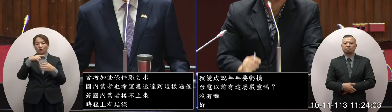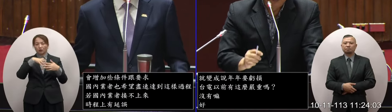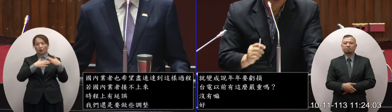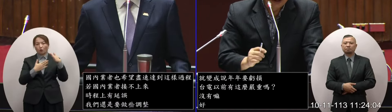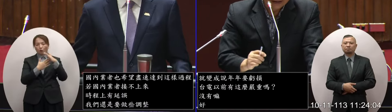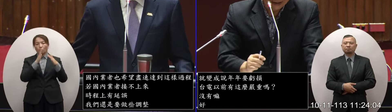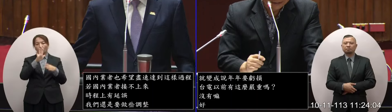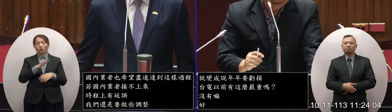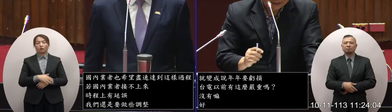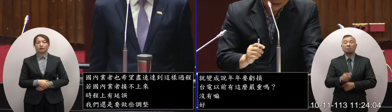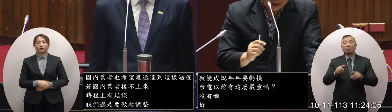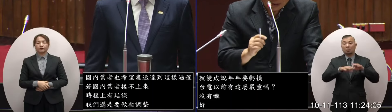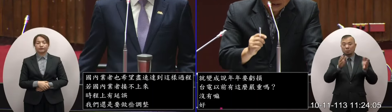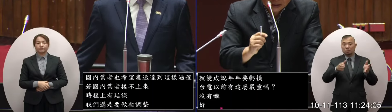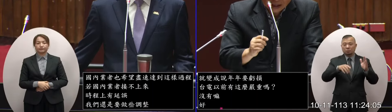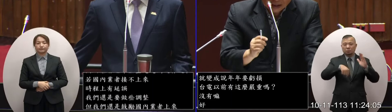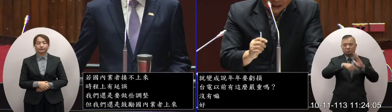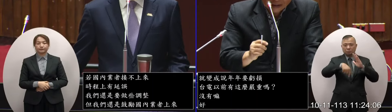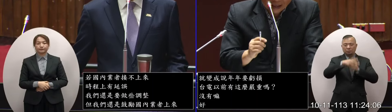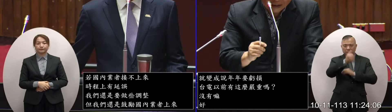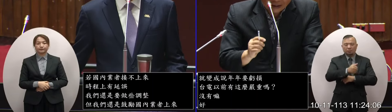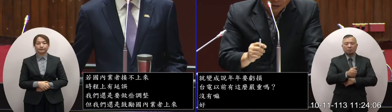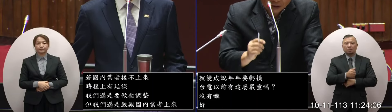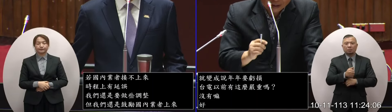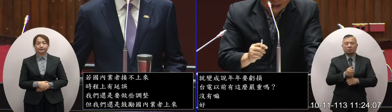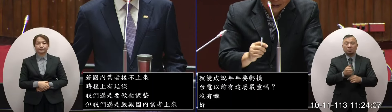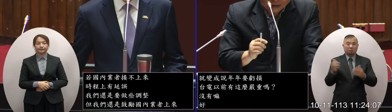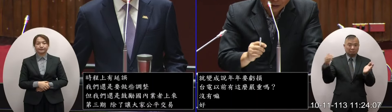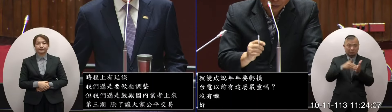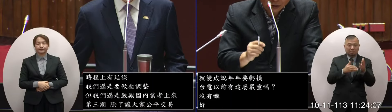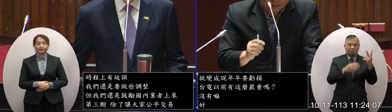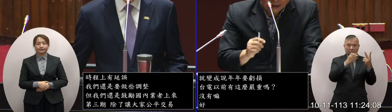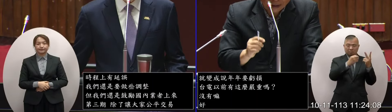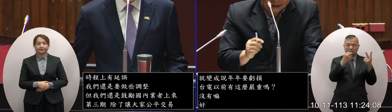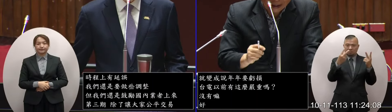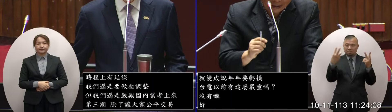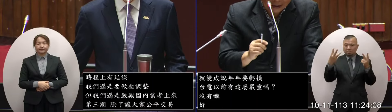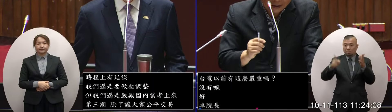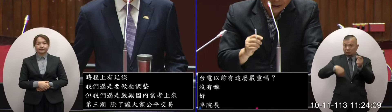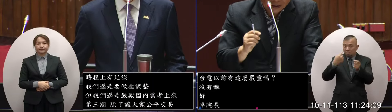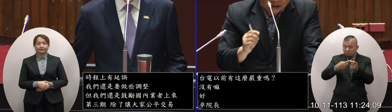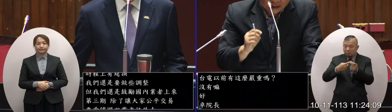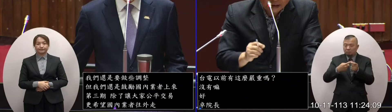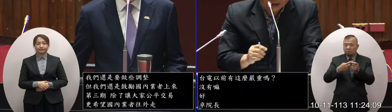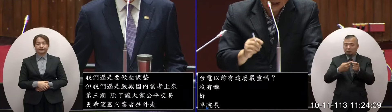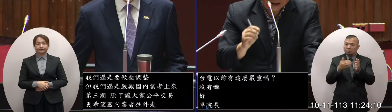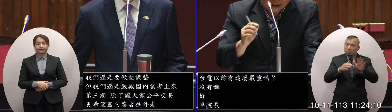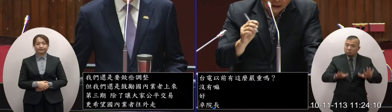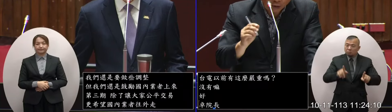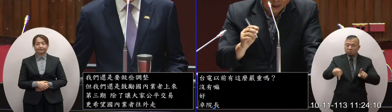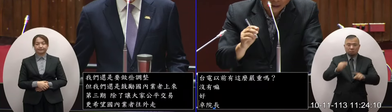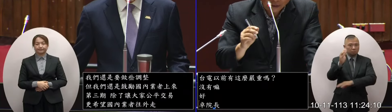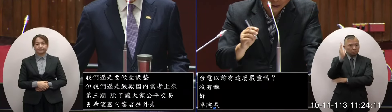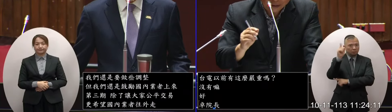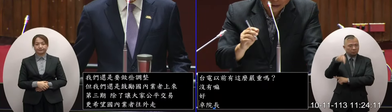主委院長 因為自2023年到現在 政府已經編列給台電 增資2500億元